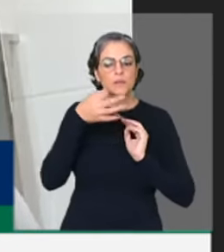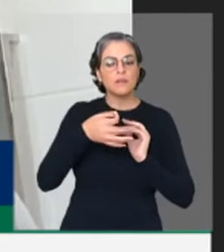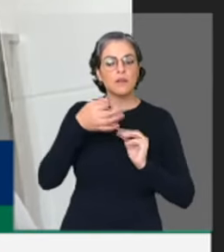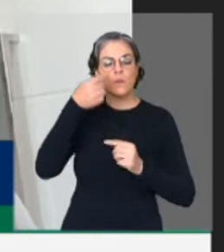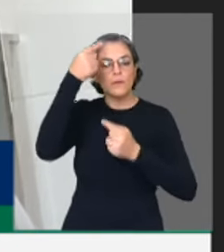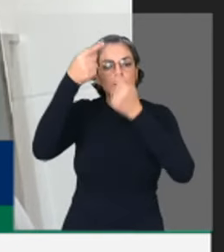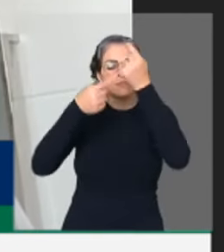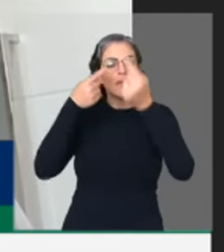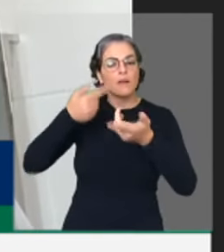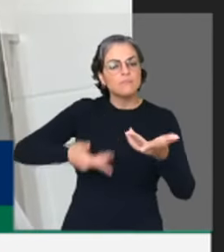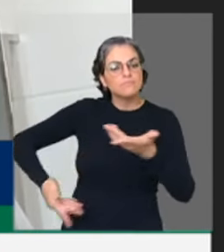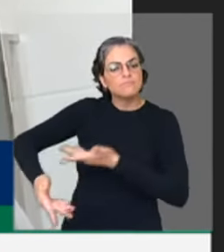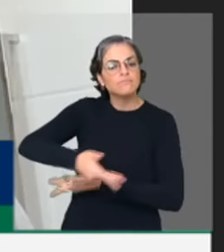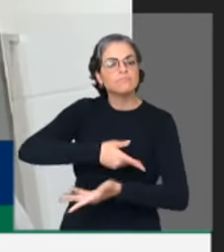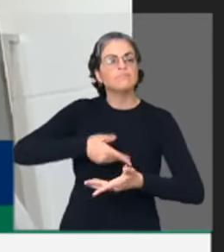COM GESTOR DA AGÊNCIA NACIONAL DO PETRÓLEO TENDO